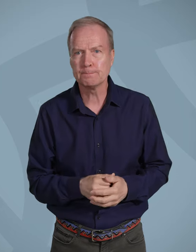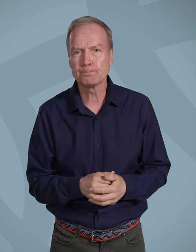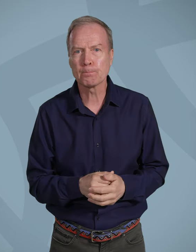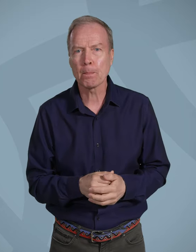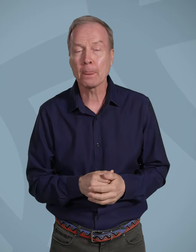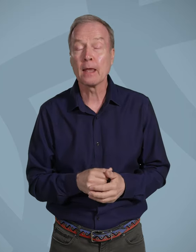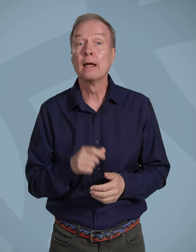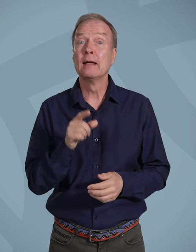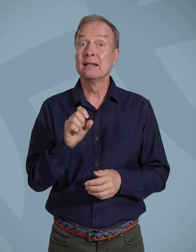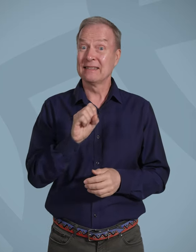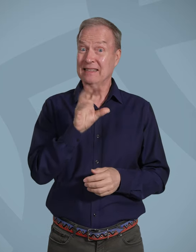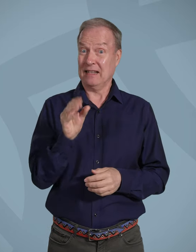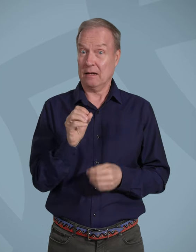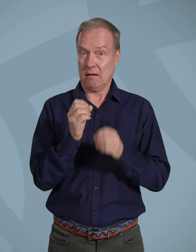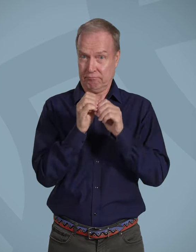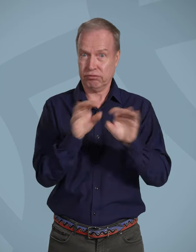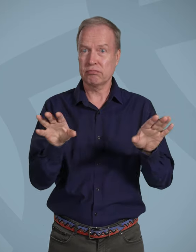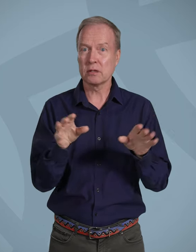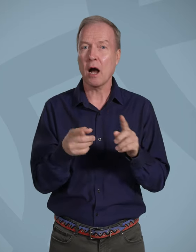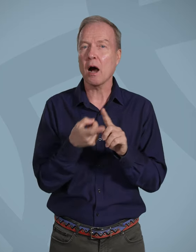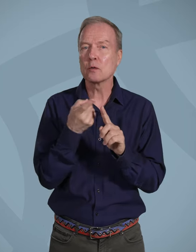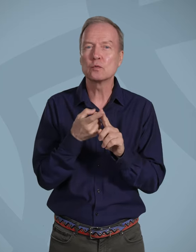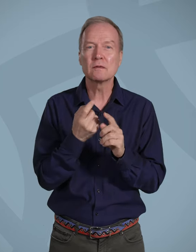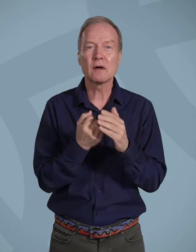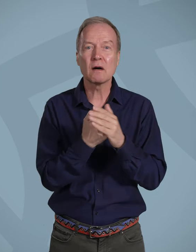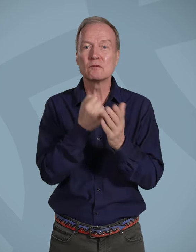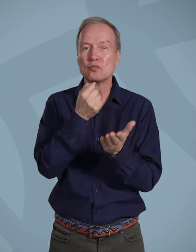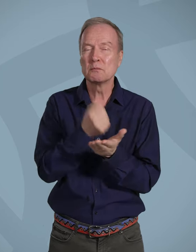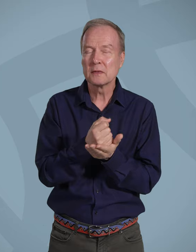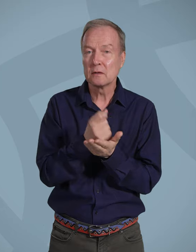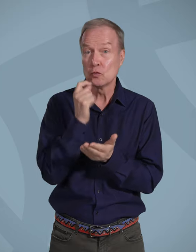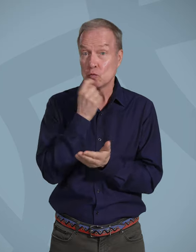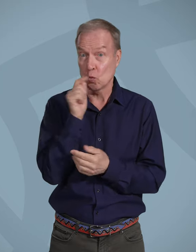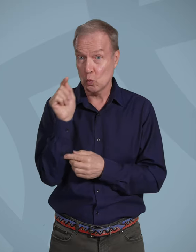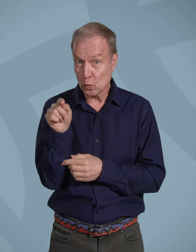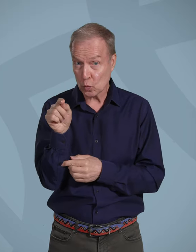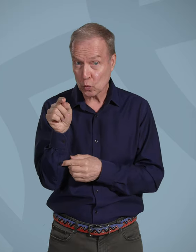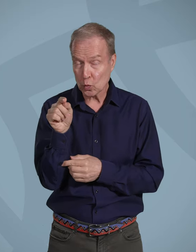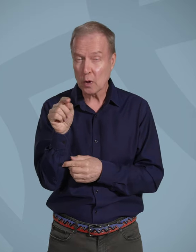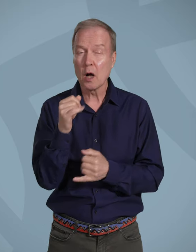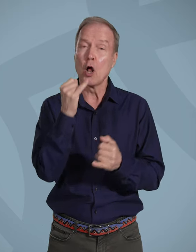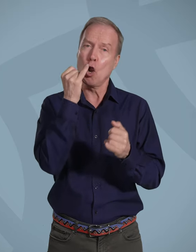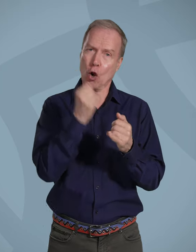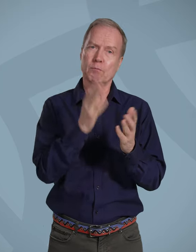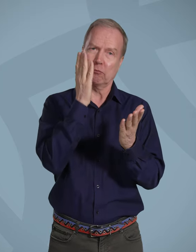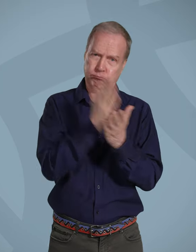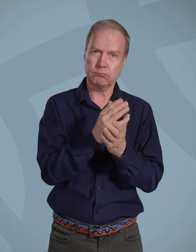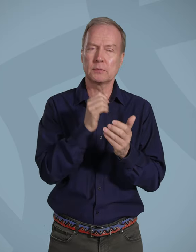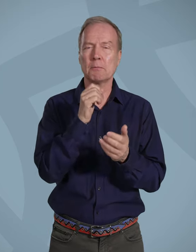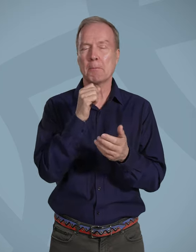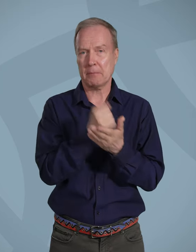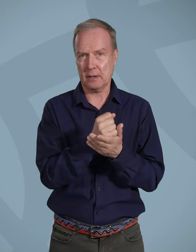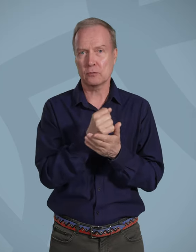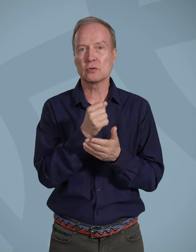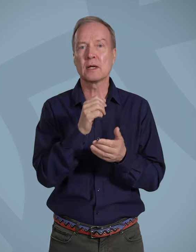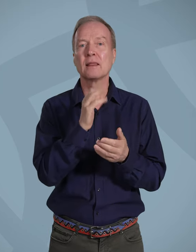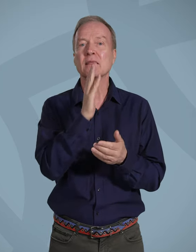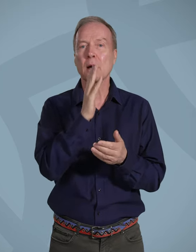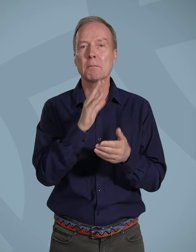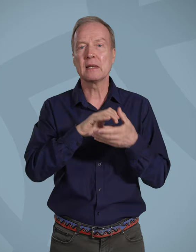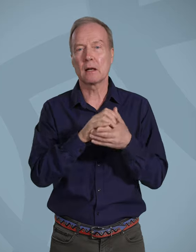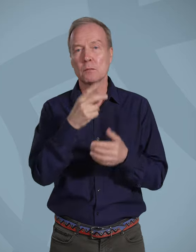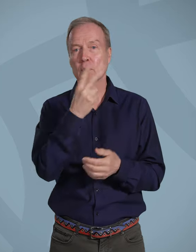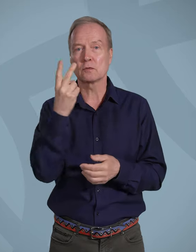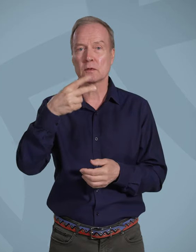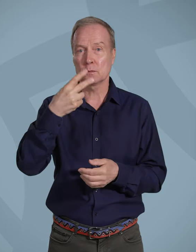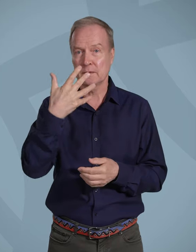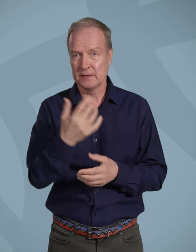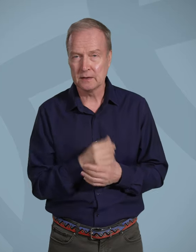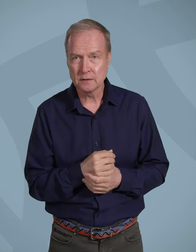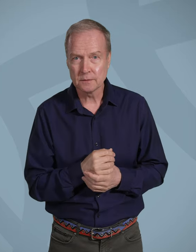Stea lähettää alustavat avustuspäätökset joulukuussa ja lopulliset tammi-helmikuussa 2025.